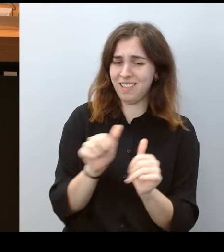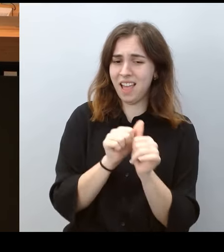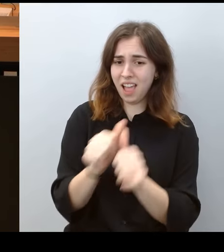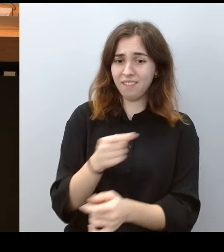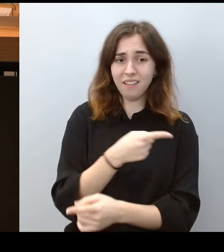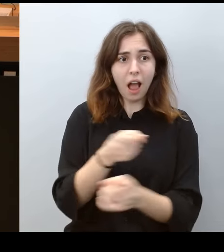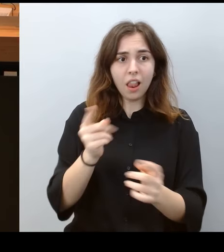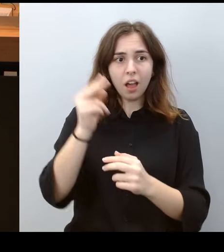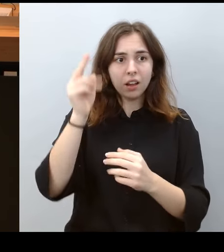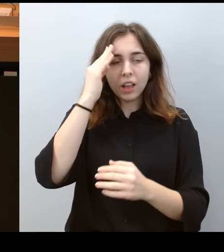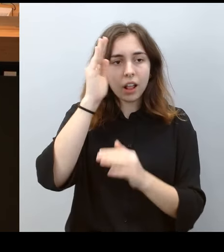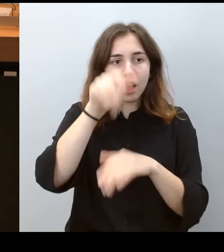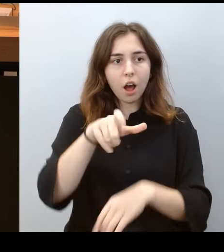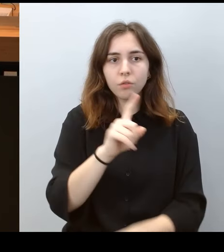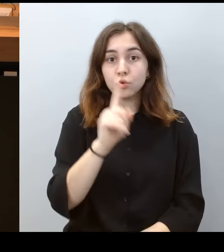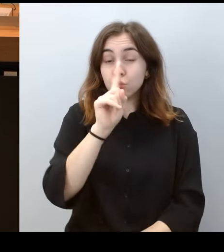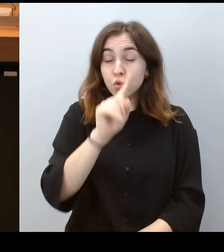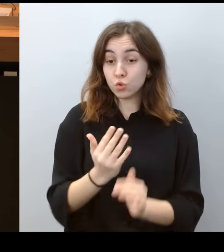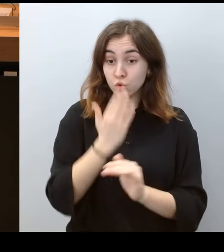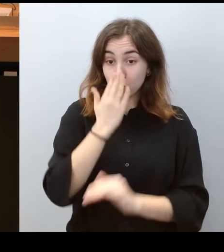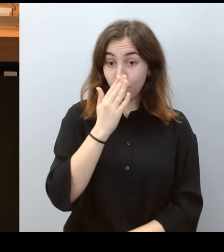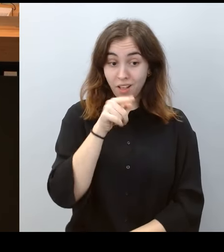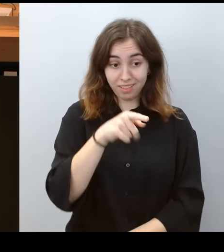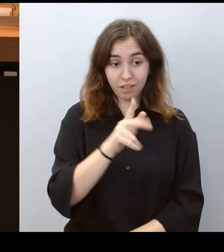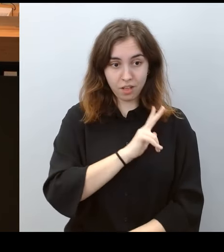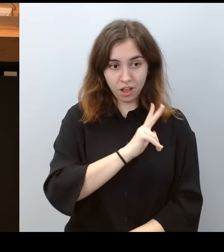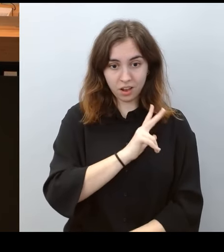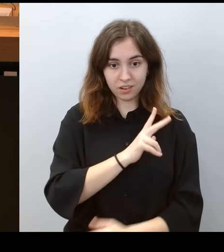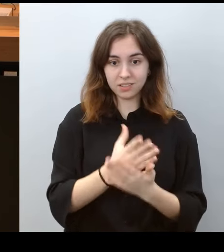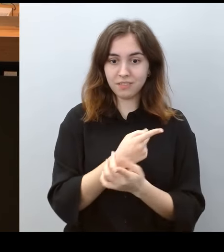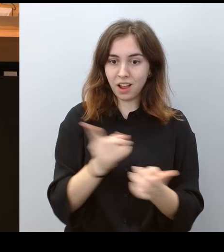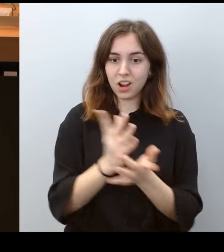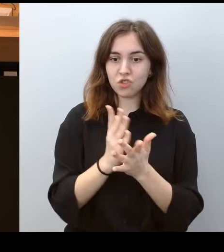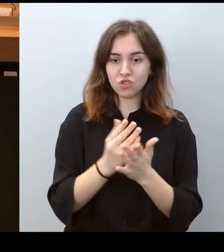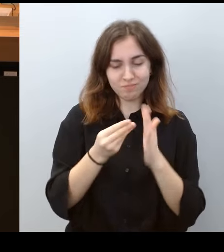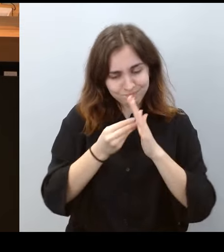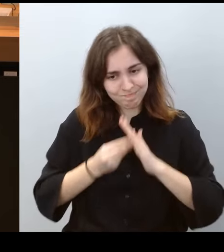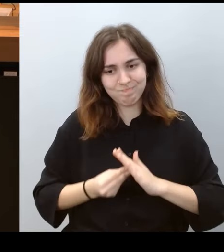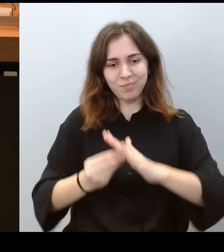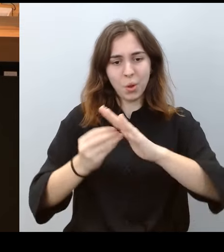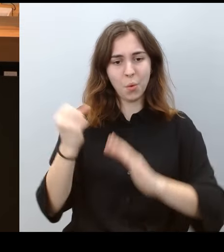dort waren, haben Zivilcourage bewiesen. Diese Menschen sind meine Helden. (Beifall)